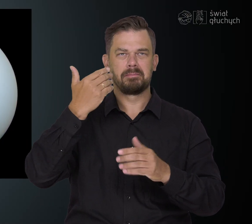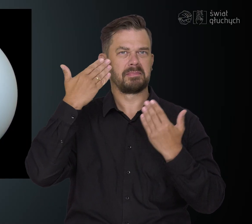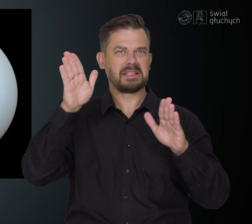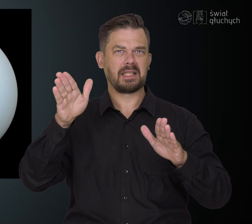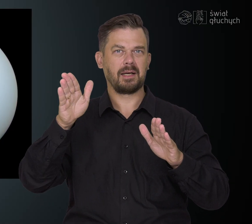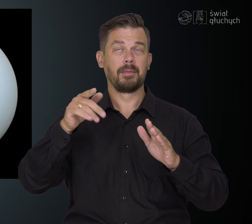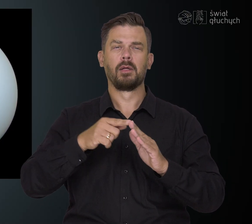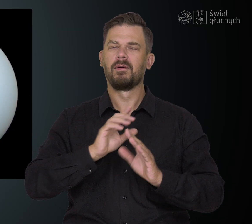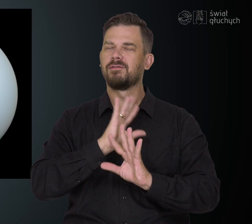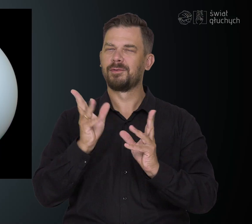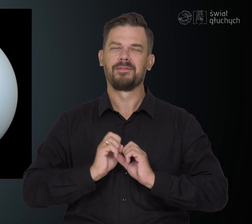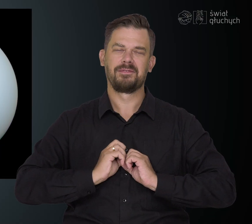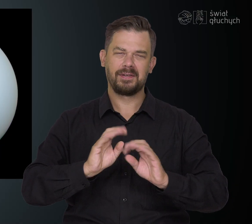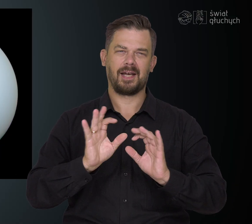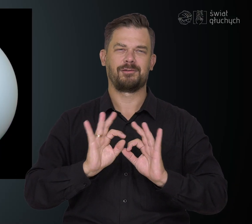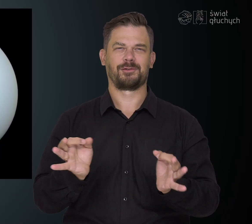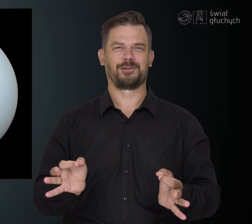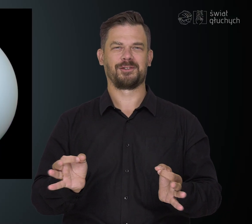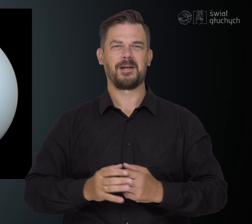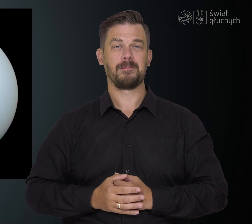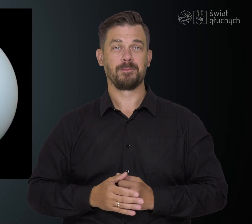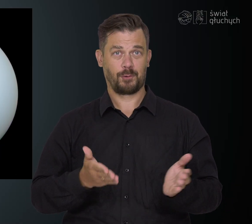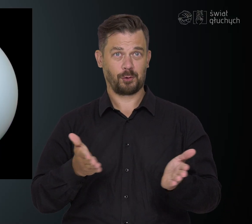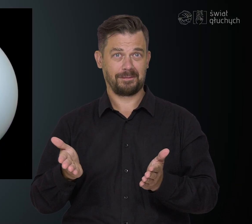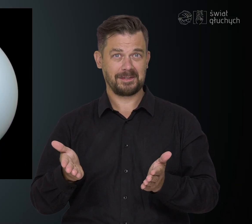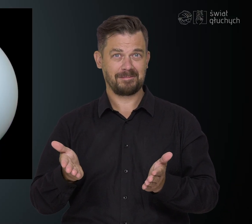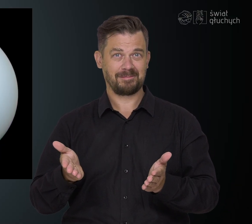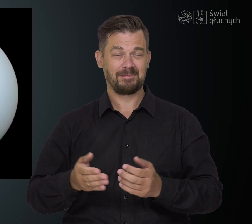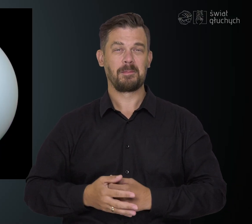ale w tym materiale, krok po kroku, rozwikłamy je wszystkie. Gotowi?